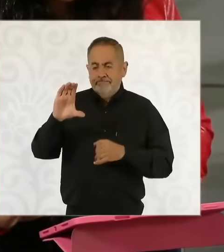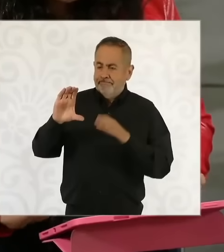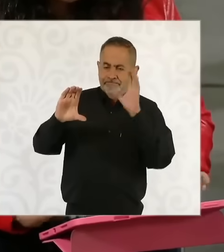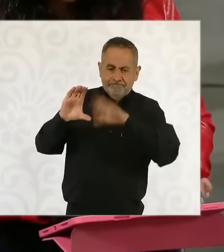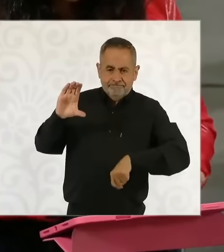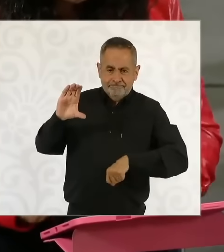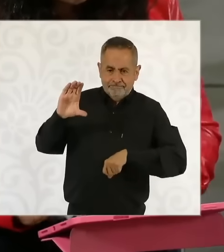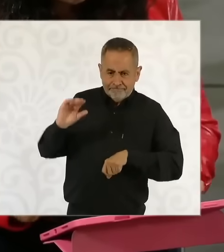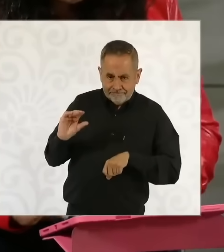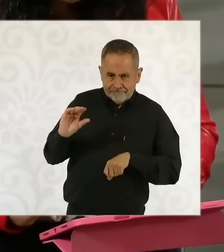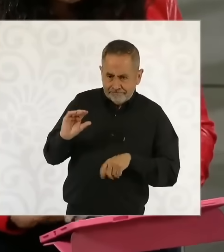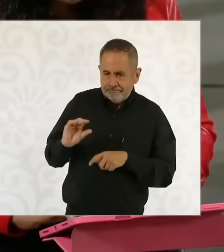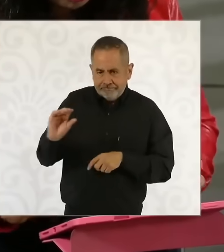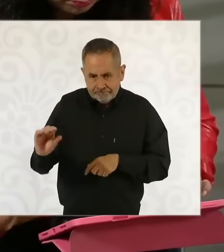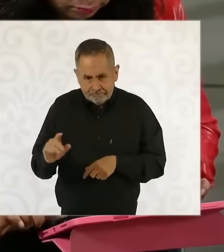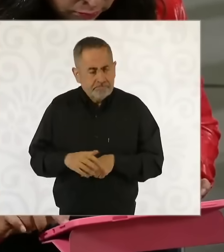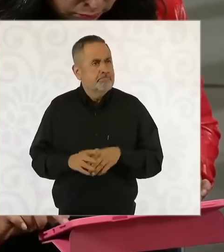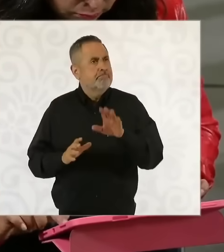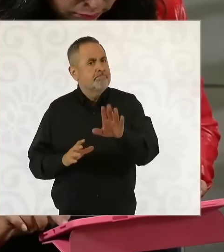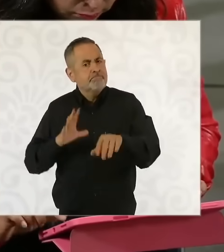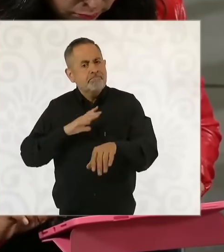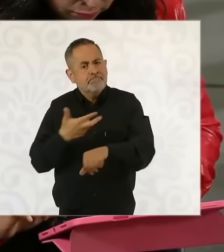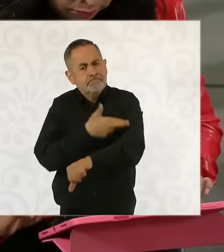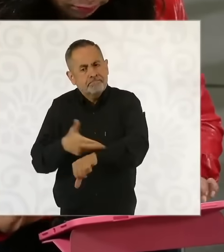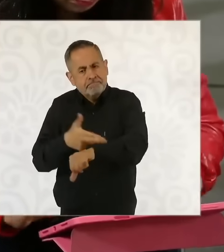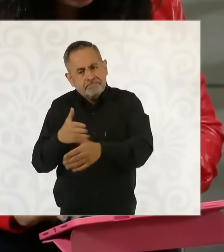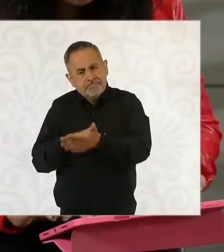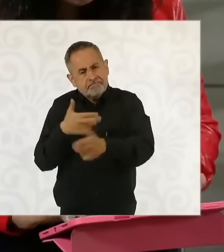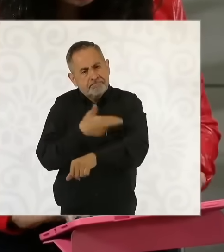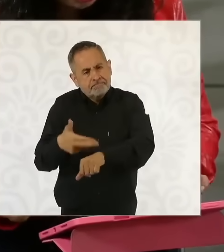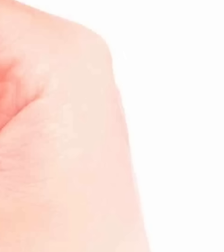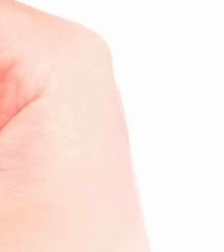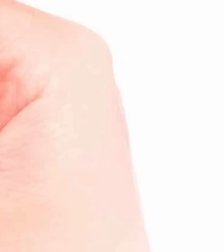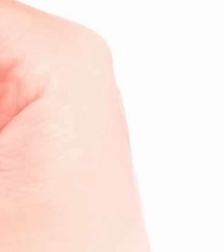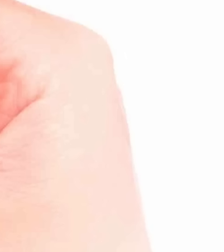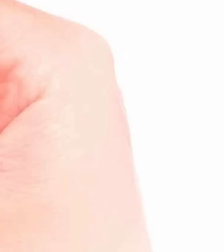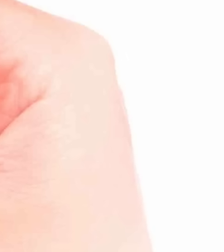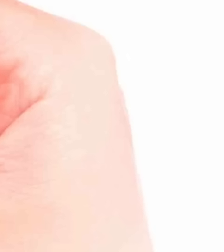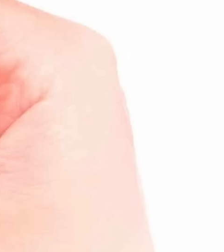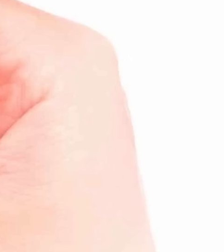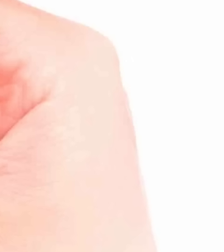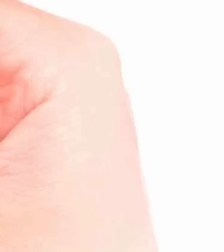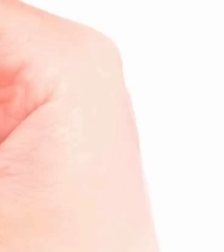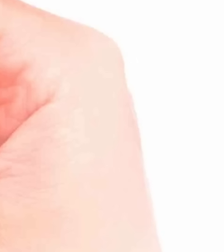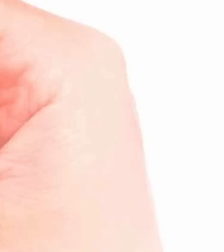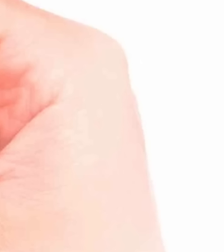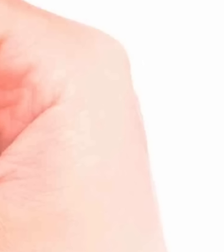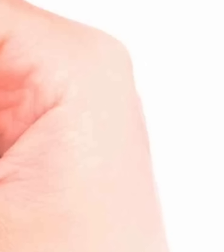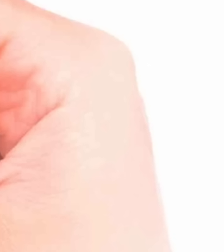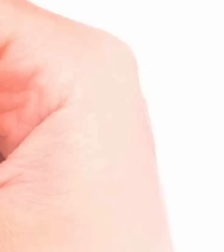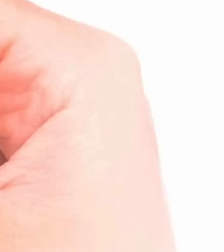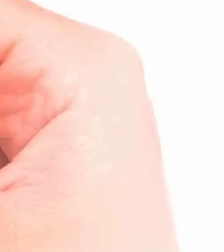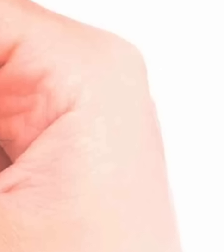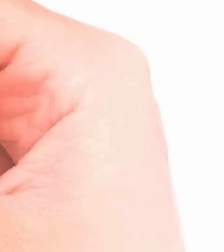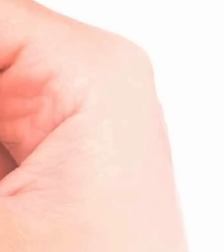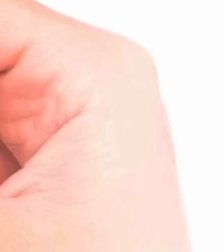en México hay un trámite que se puede hacer con esta tarjeta que sacando la tarjeta eh